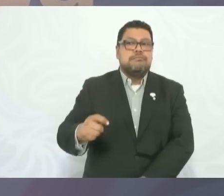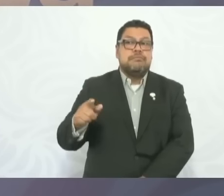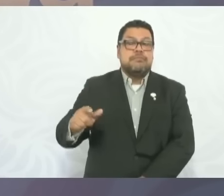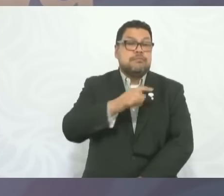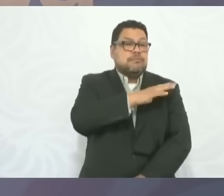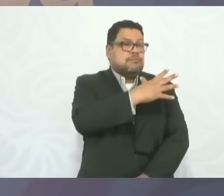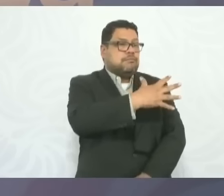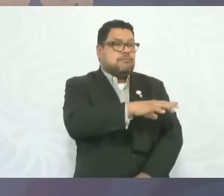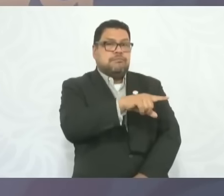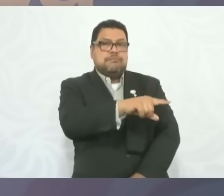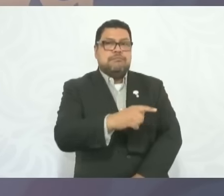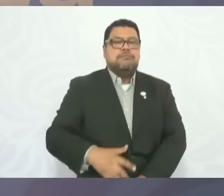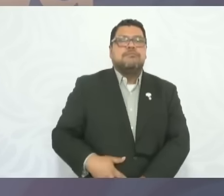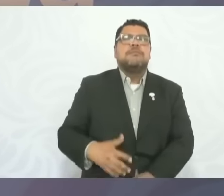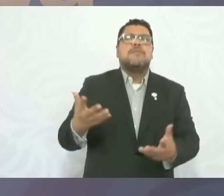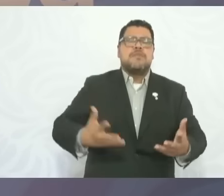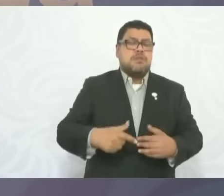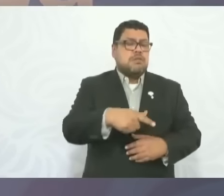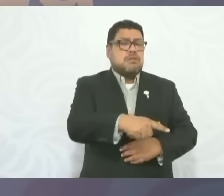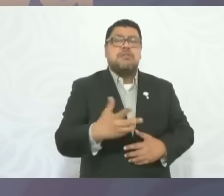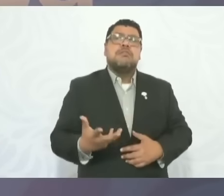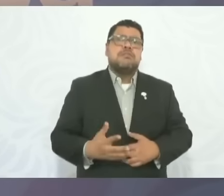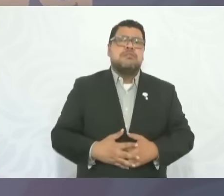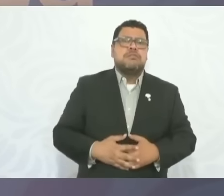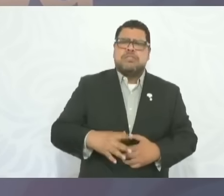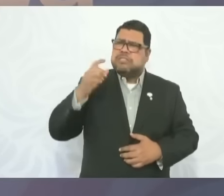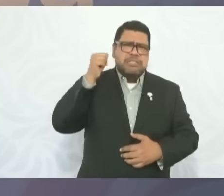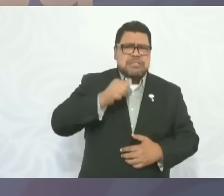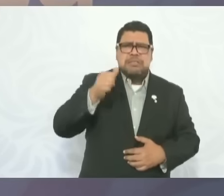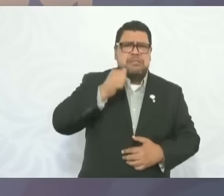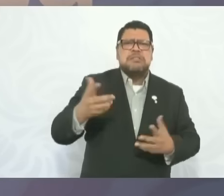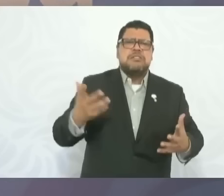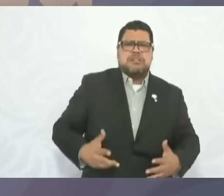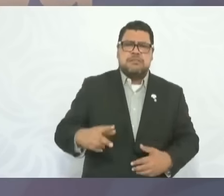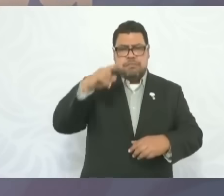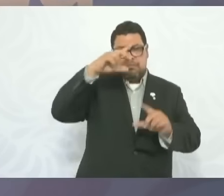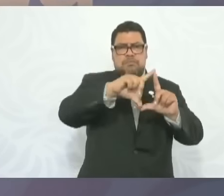sino que toda su vida se ha dedicado a luchar por la soberanía energética.